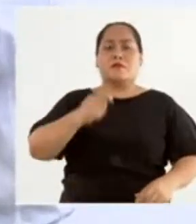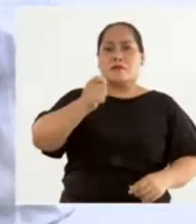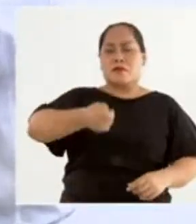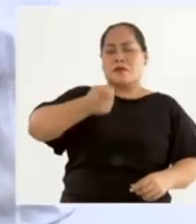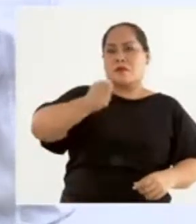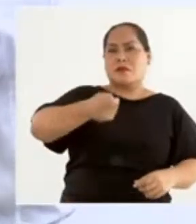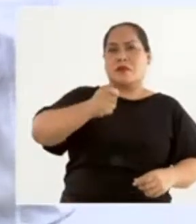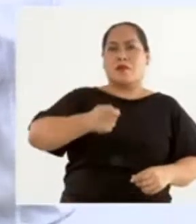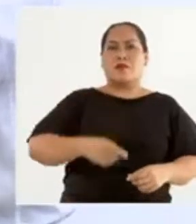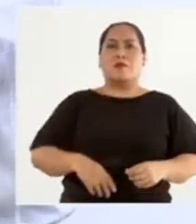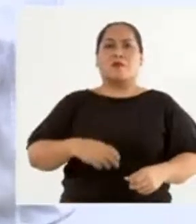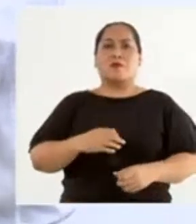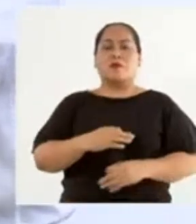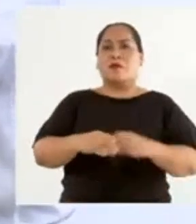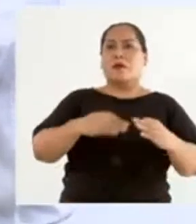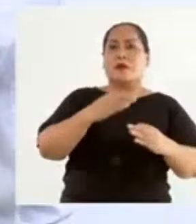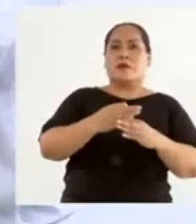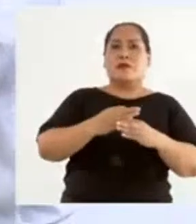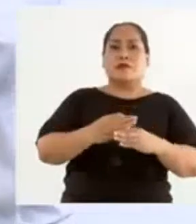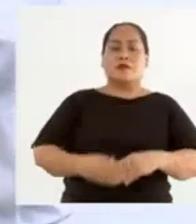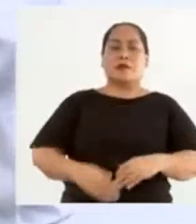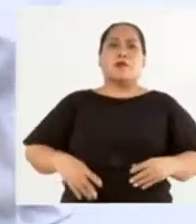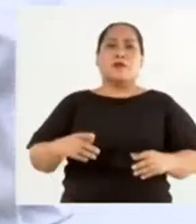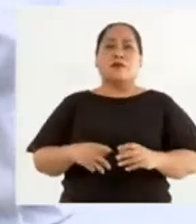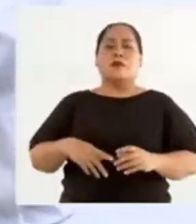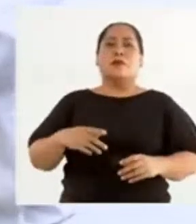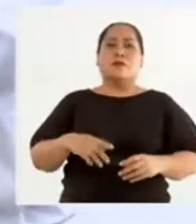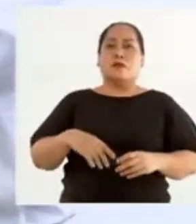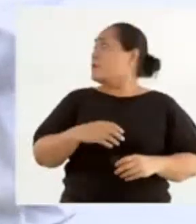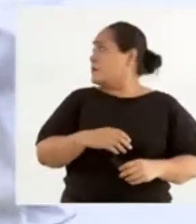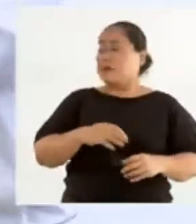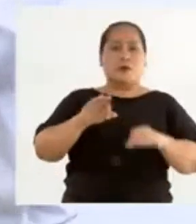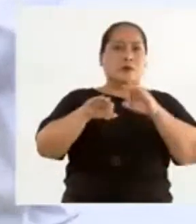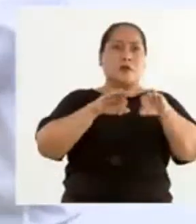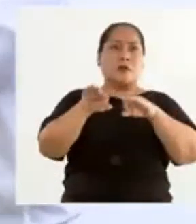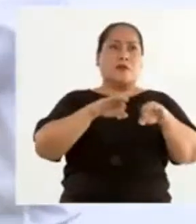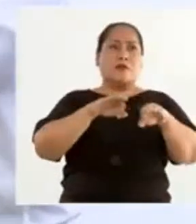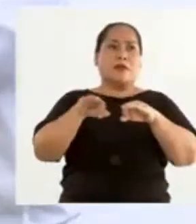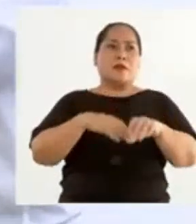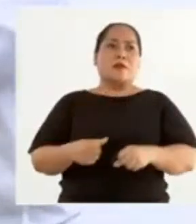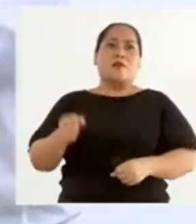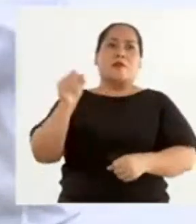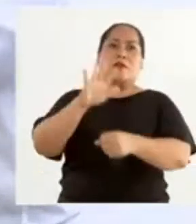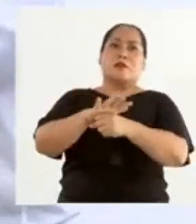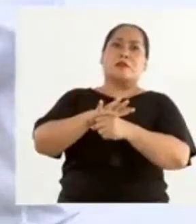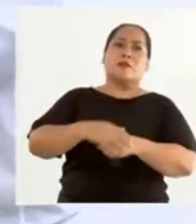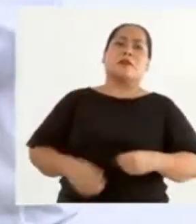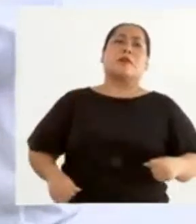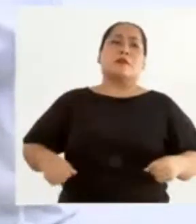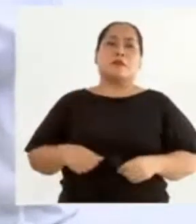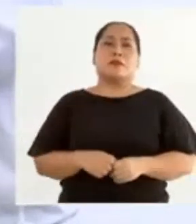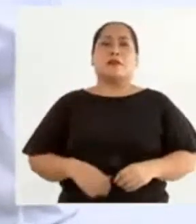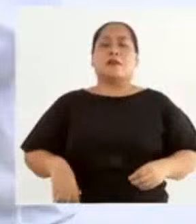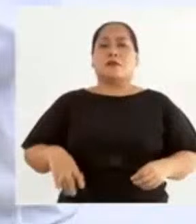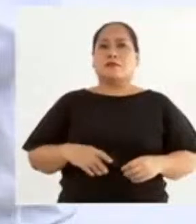legislativo judicial de nuestro estado, a nuestro gabinete estatal y a quienes integran la mesa de